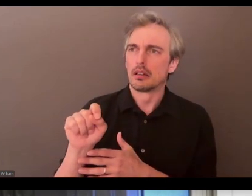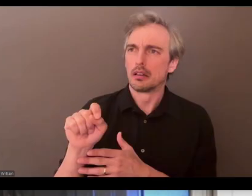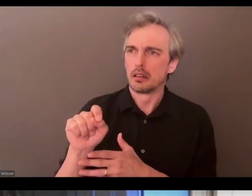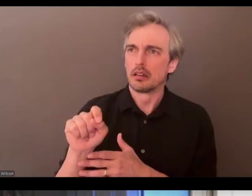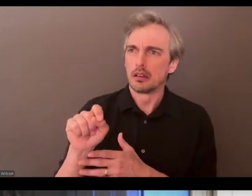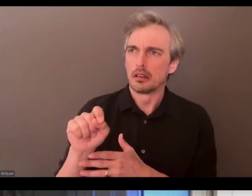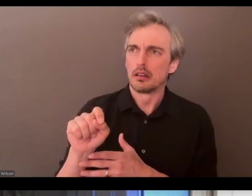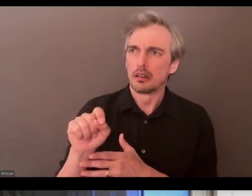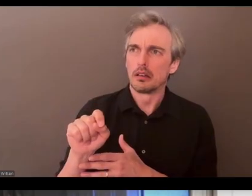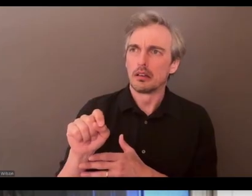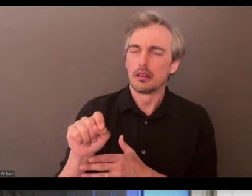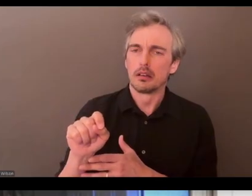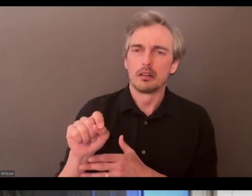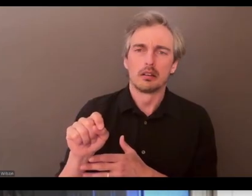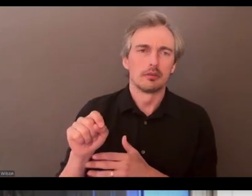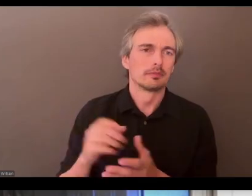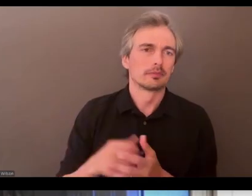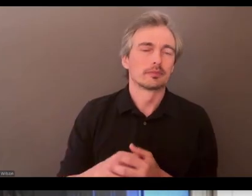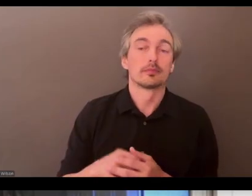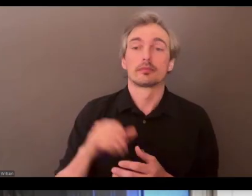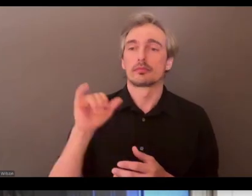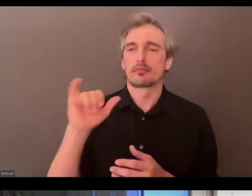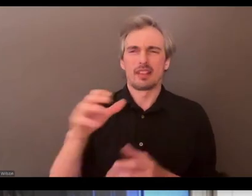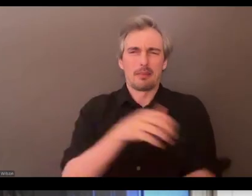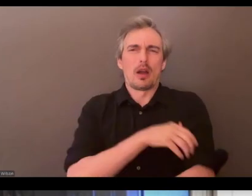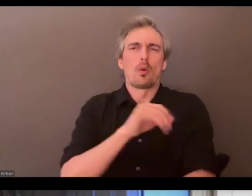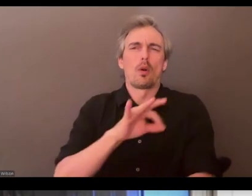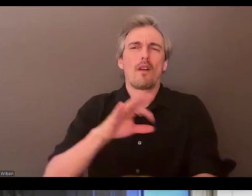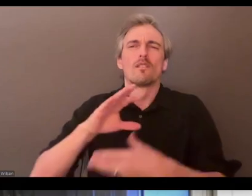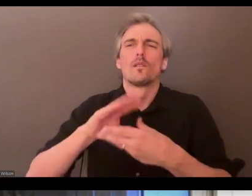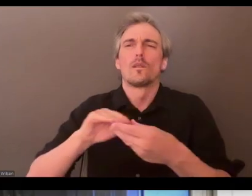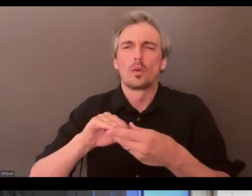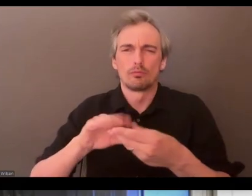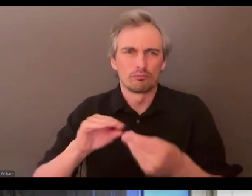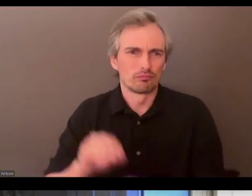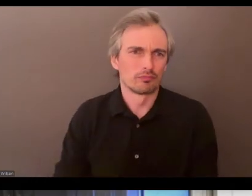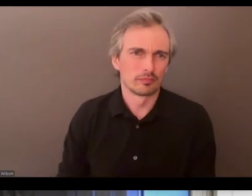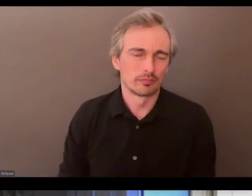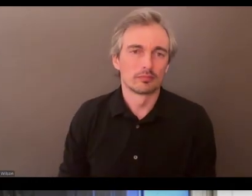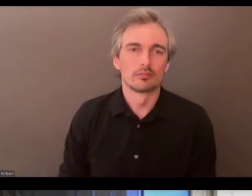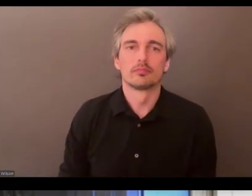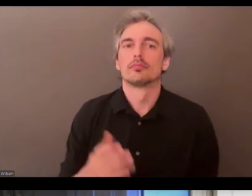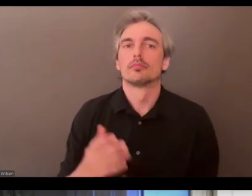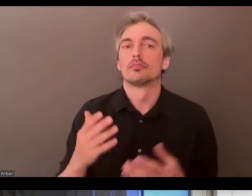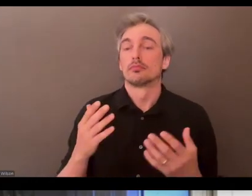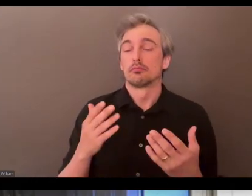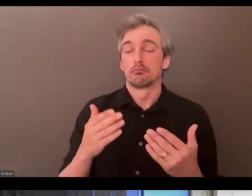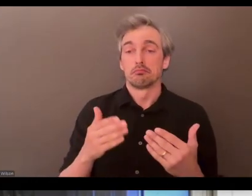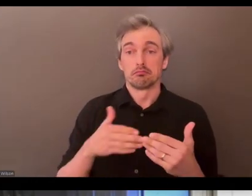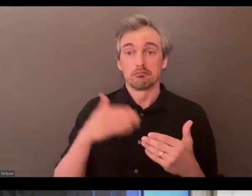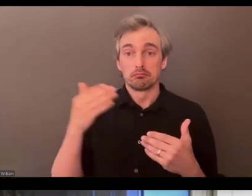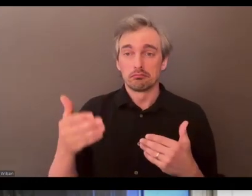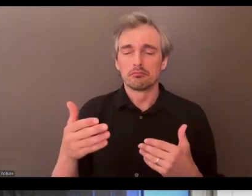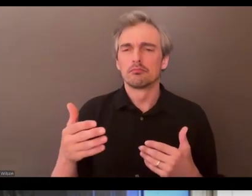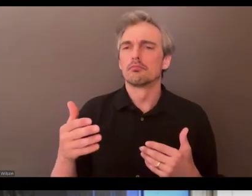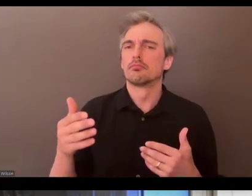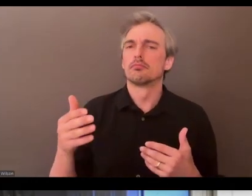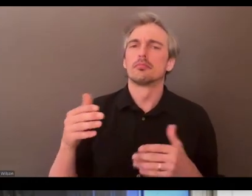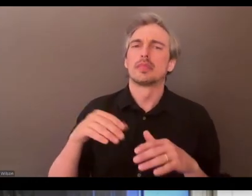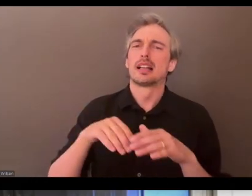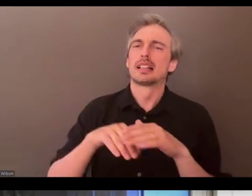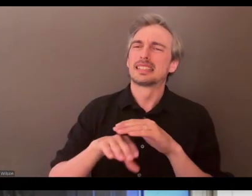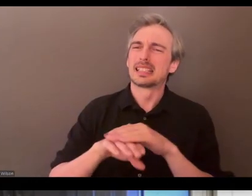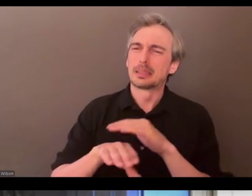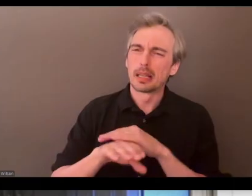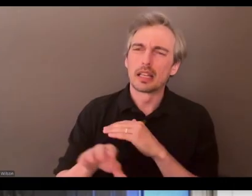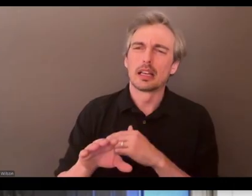次に、スト ーリ ーを語る際に頼りたいのは、アクセシビリティが基 本的にプロセスに統合された共感に関するものであるということです。